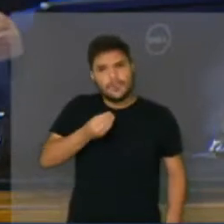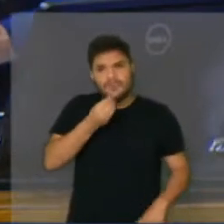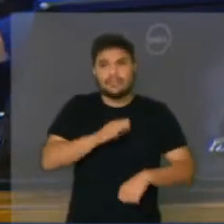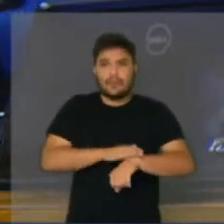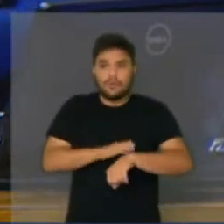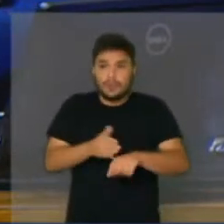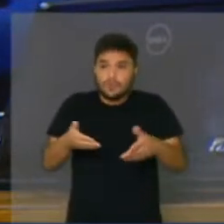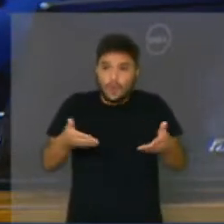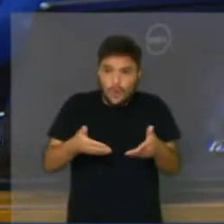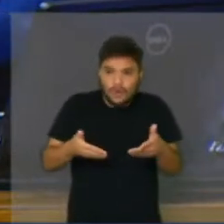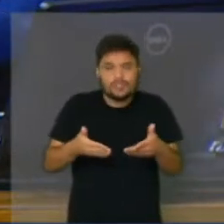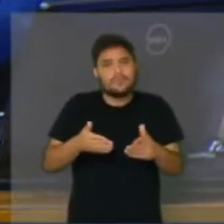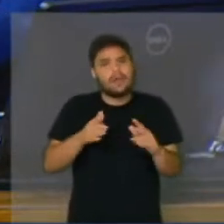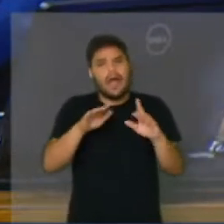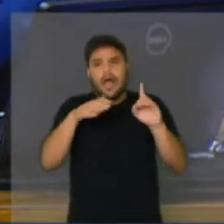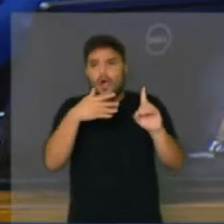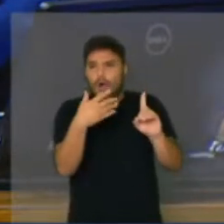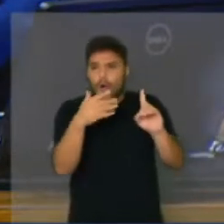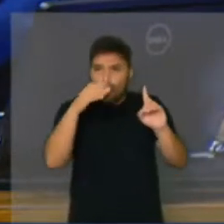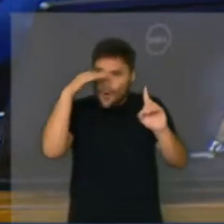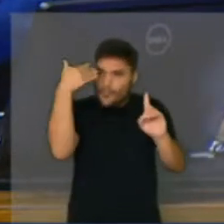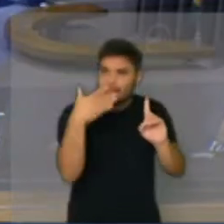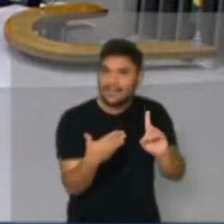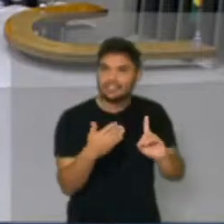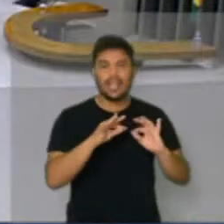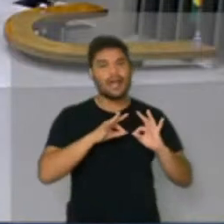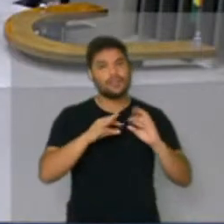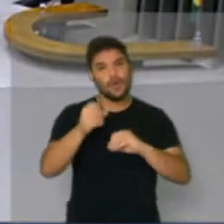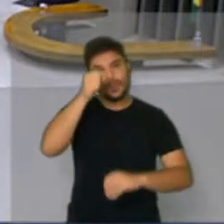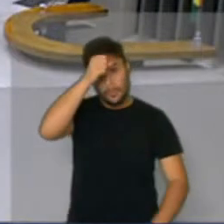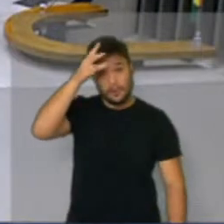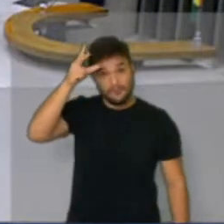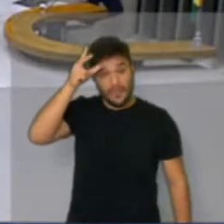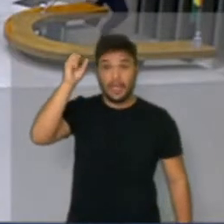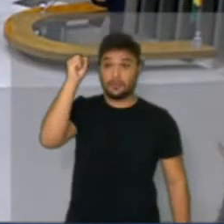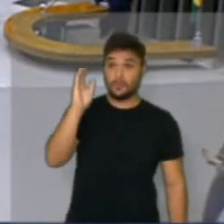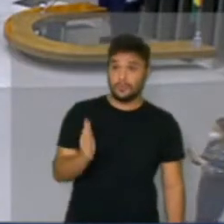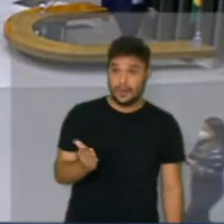OS PREFEITOS DO NOSSO BRASIL E NESSE DIA TÃO ESPECIAL FICO MUITO FELIZ DE PODERMOS TER APROVADO AQUI ESSA PEC TÃO